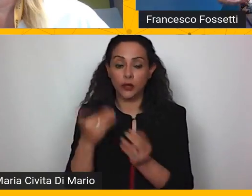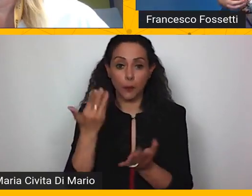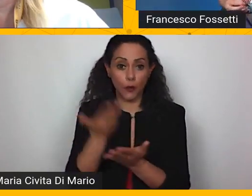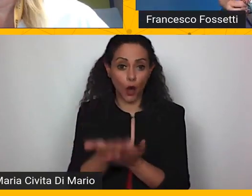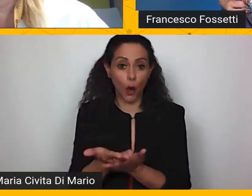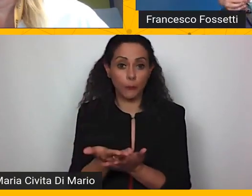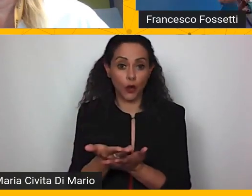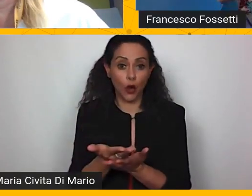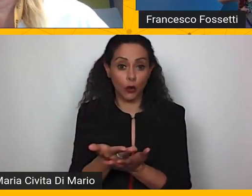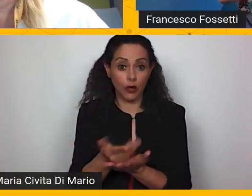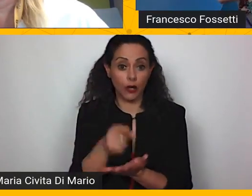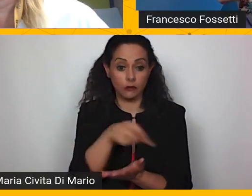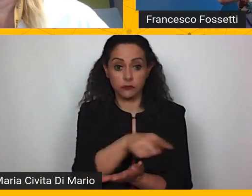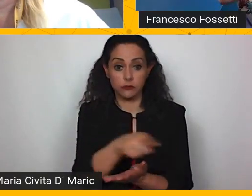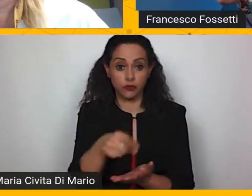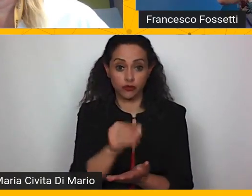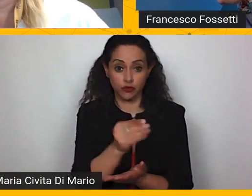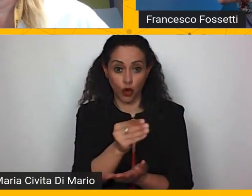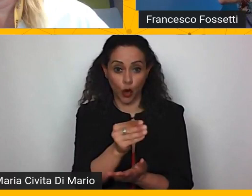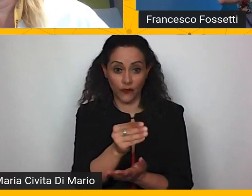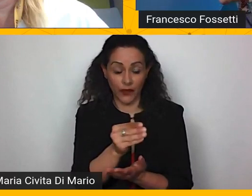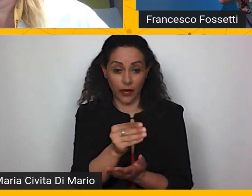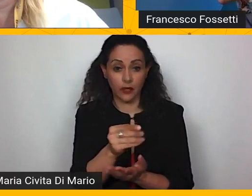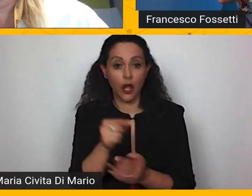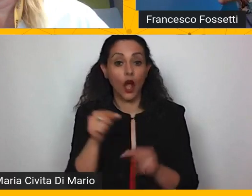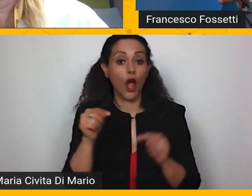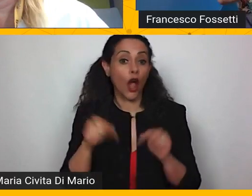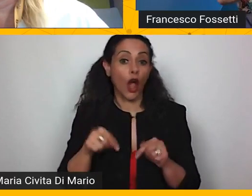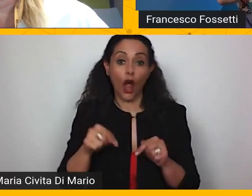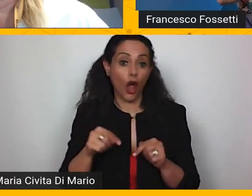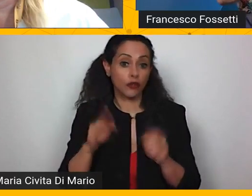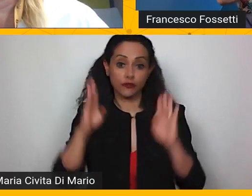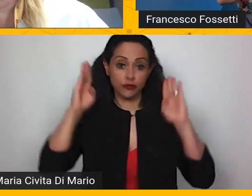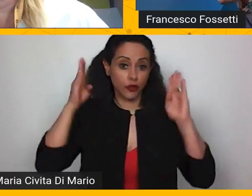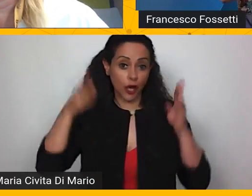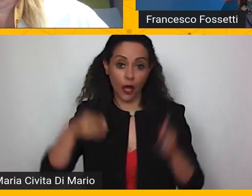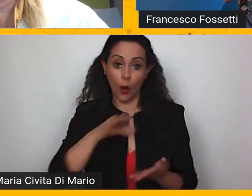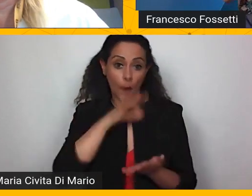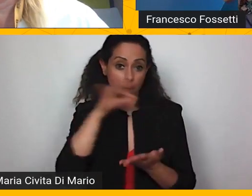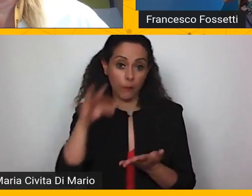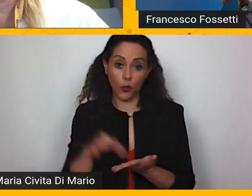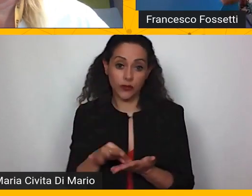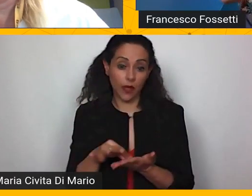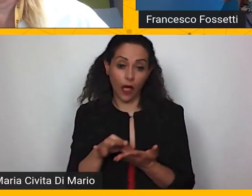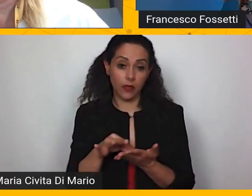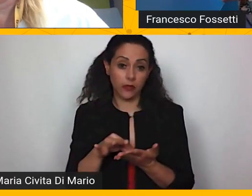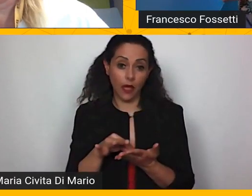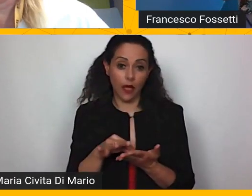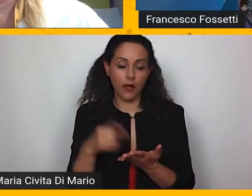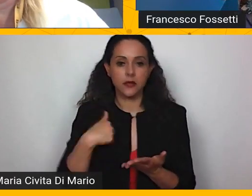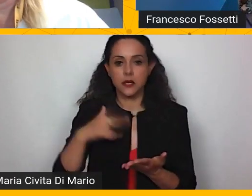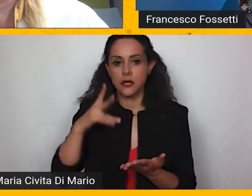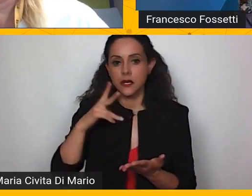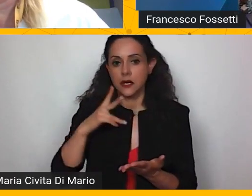trovando dei prodotti da proporre anche ai più giovani oggi invece è proprio una